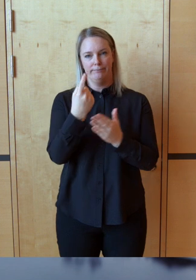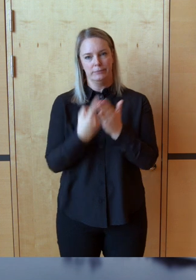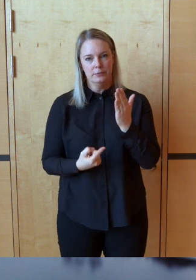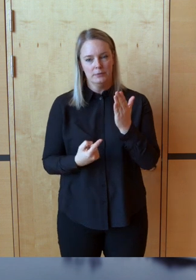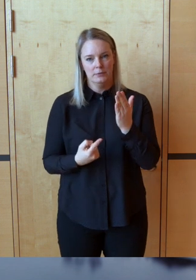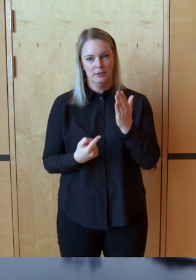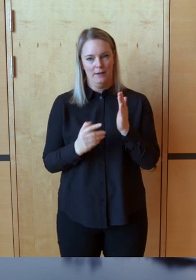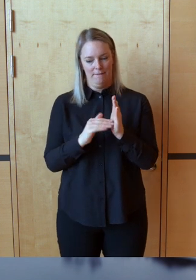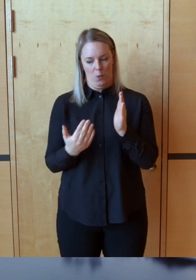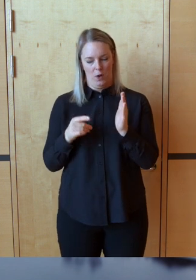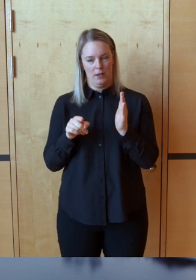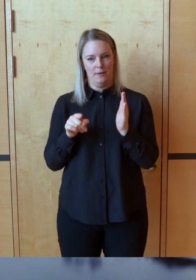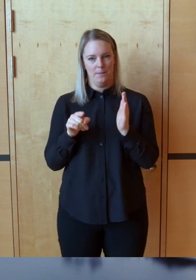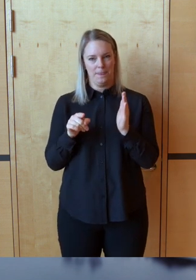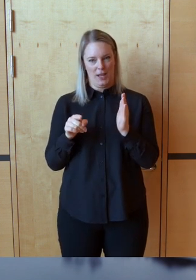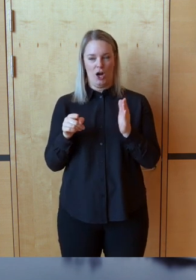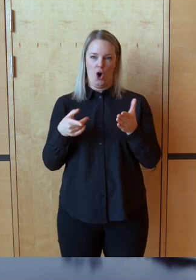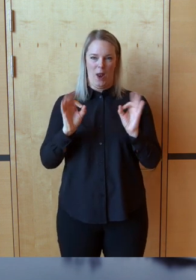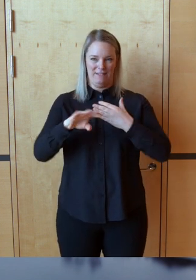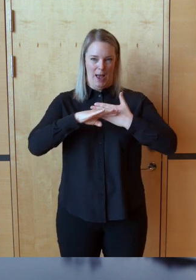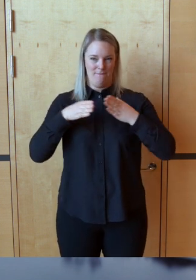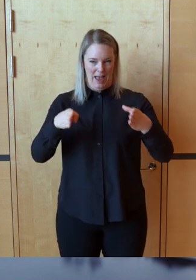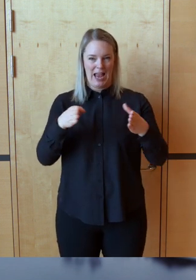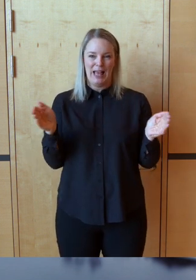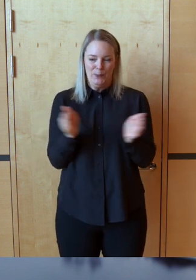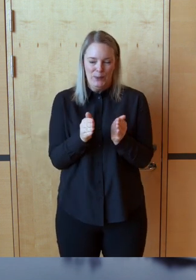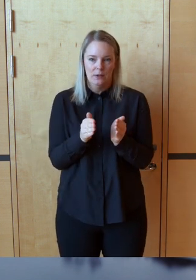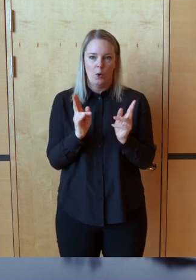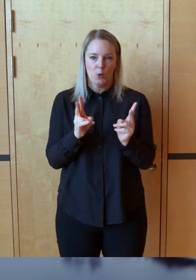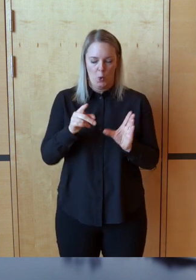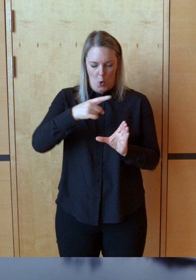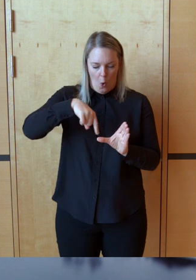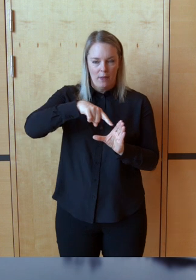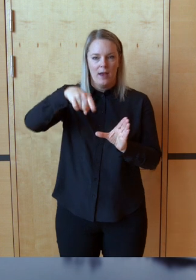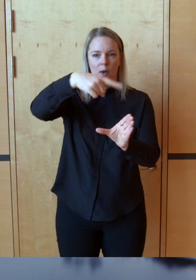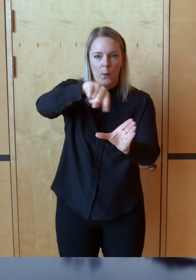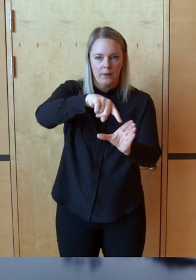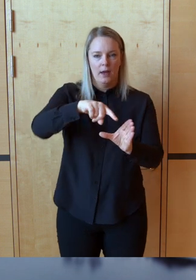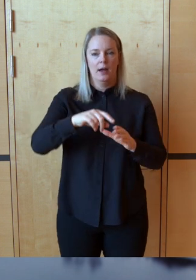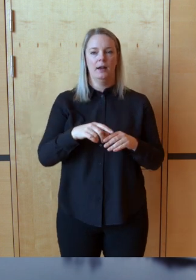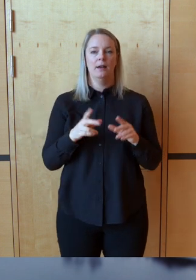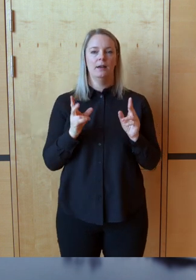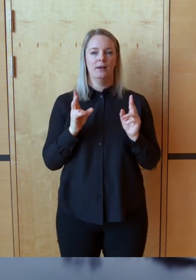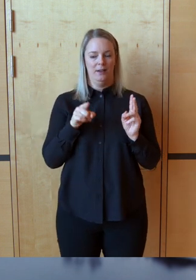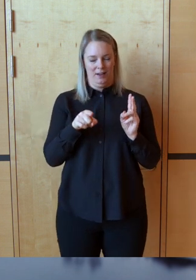Skelleftehamnsvägen för den är ganska trång har ett par rondeller på vägen och den ska ner i en sån här Och man har